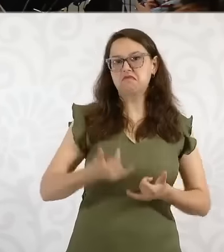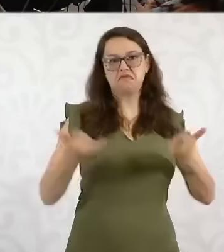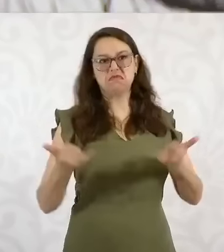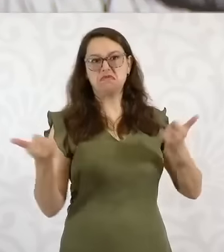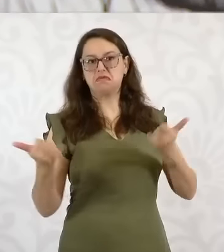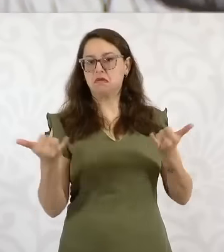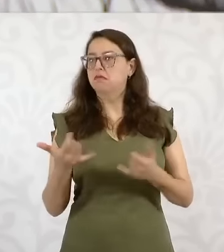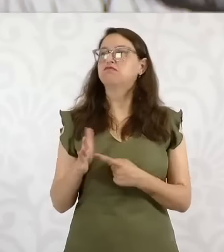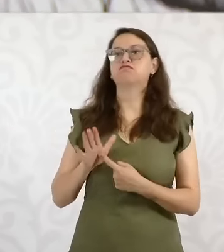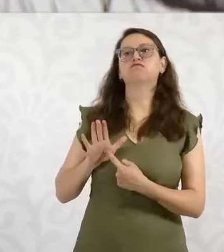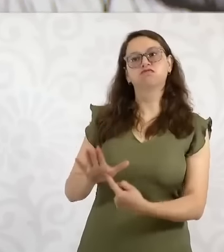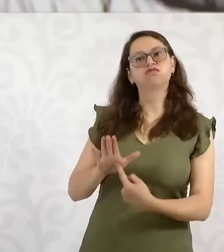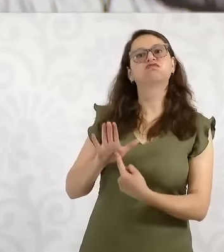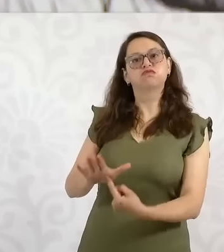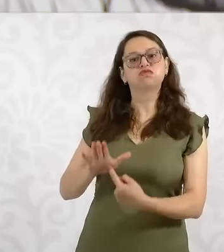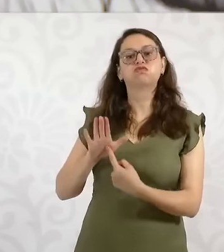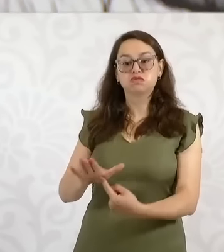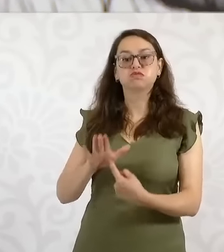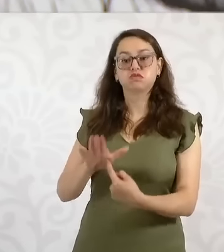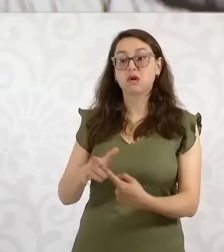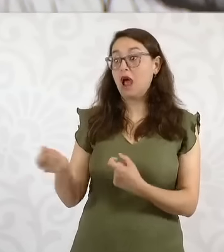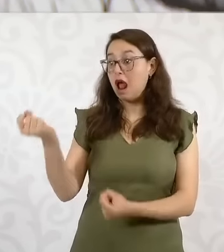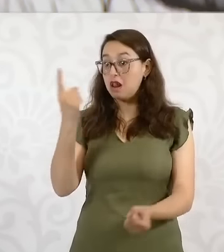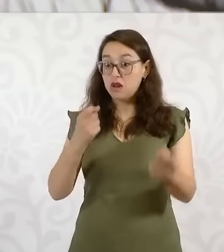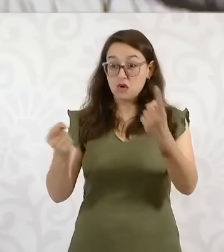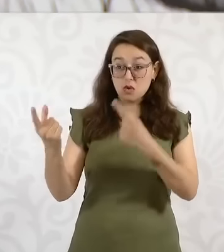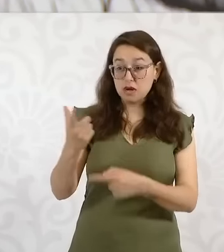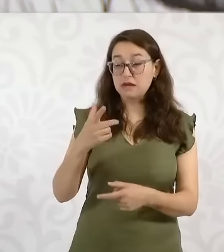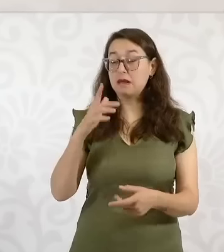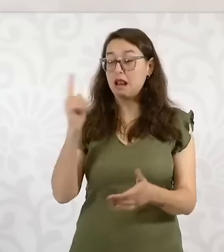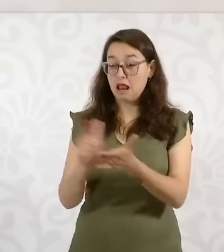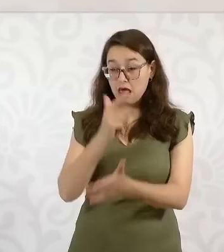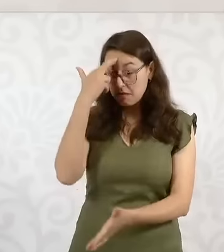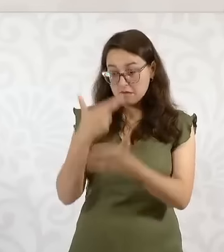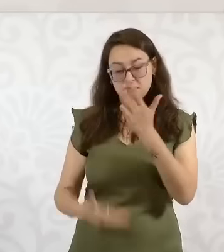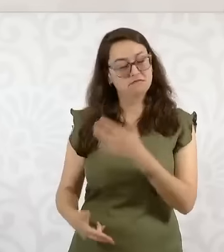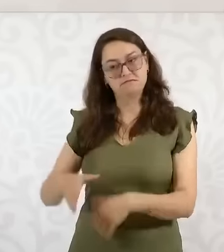que están cometiendo alguna irregularidad pues también se sancionan. Pero eso tiene que ver